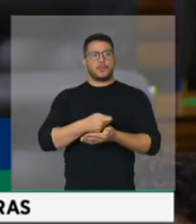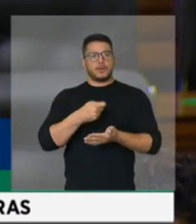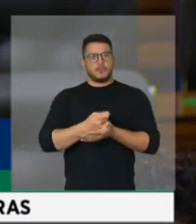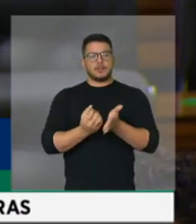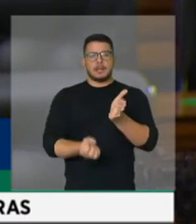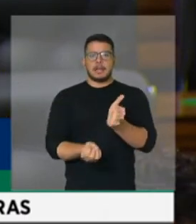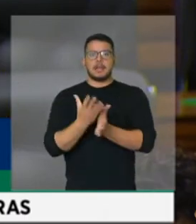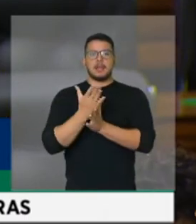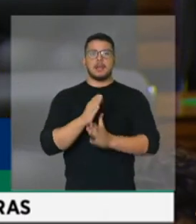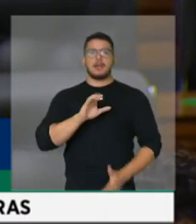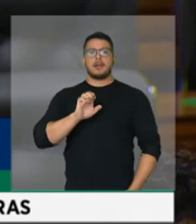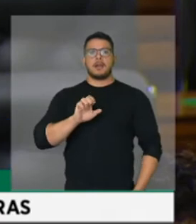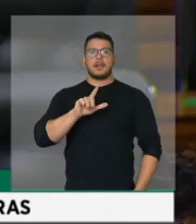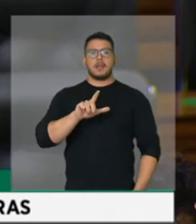NÃO PRETENDO ACAMPAR NEM DESAPROPRIAR EMPRESAS. O QUE